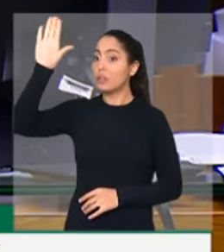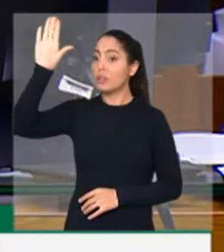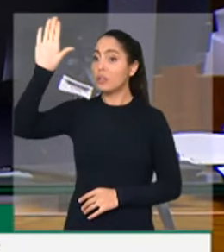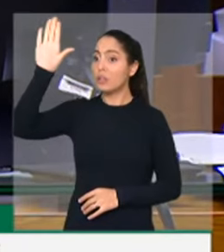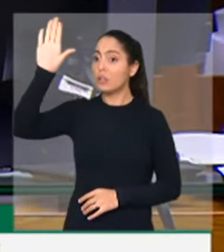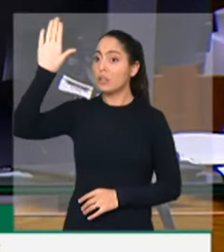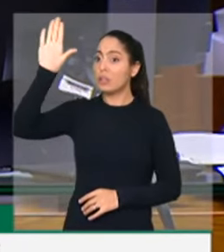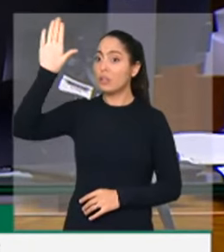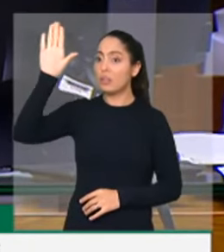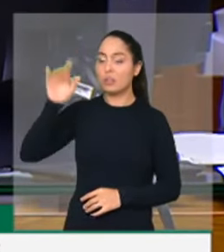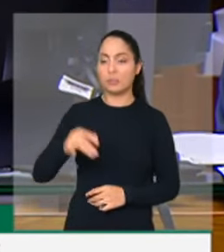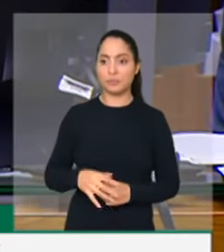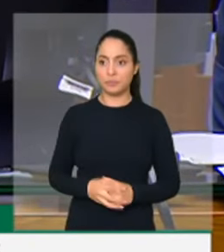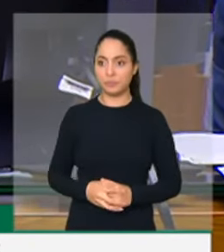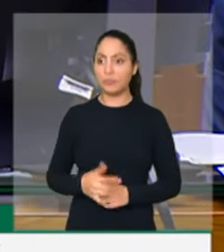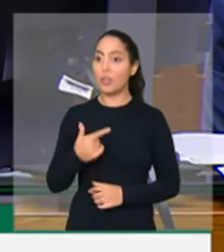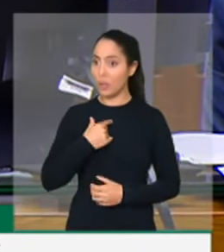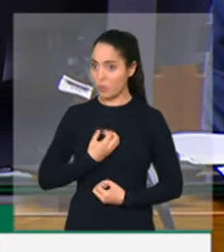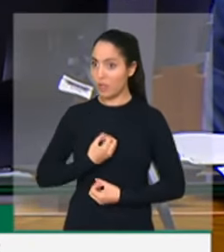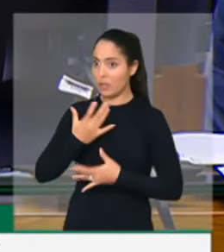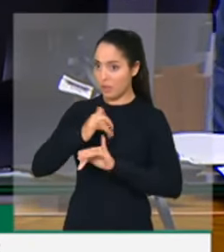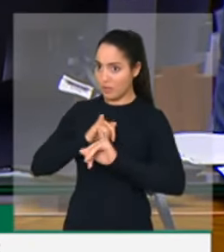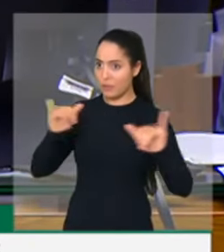BRASILEIRO. [APLAUSOS]. -- [DEPUTADO]: EU QUERO MANIFESTAR O QUE MANIFESTEI NO COLÉGIO DE LÍDERES HOJE DE